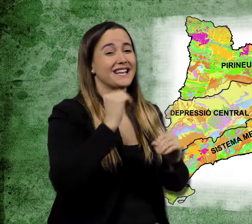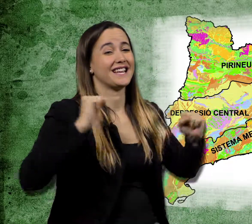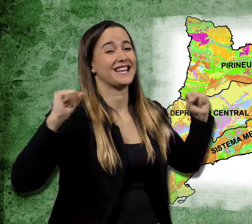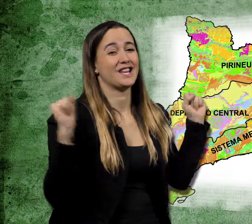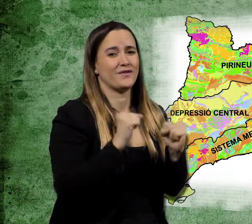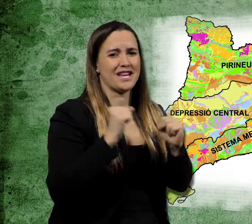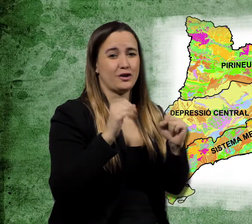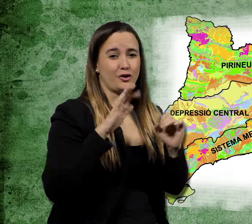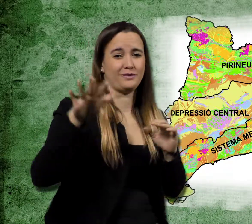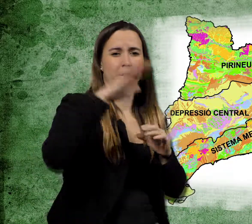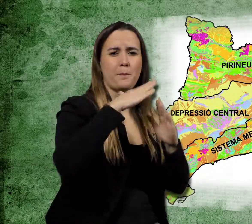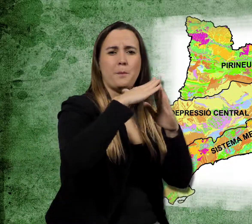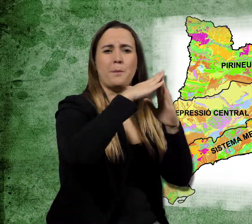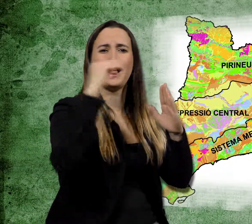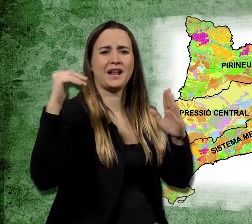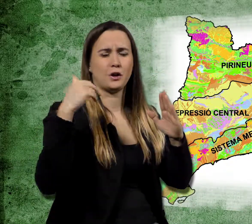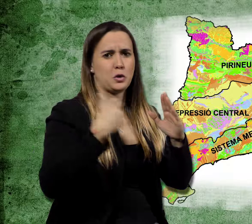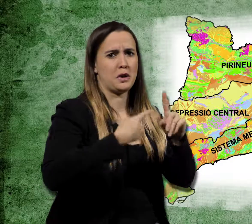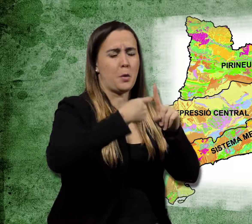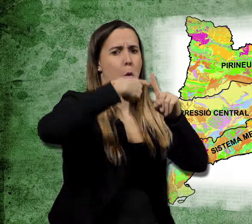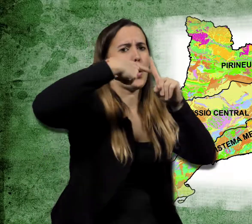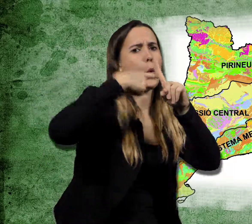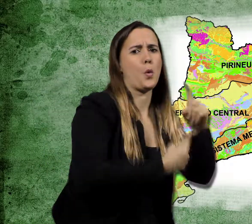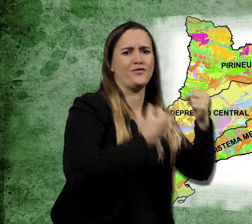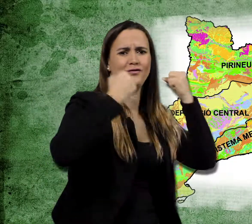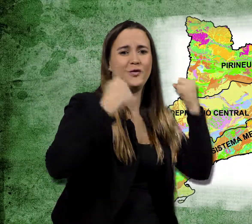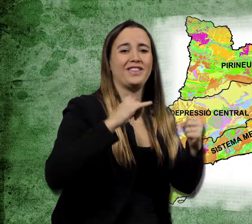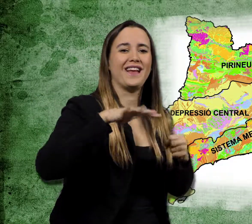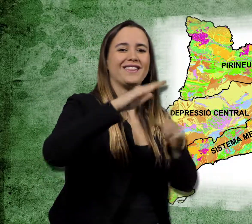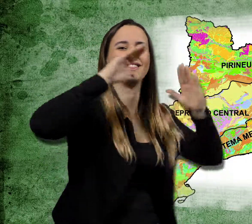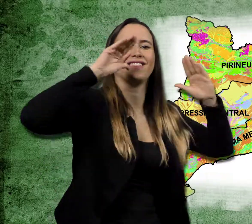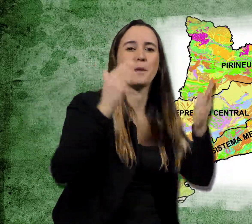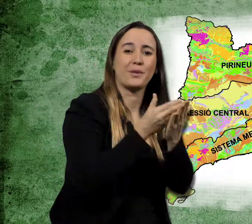I a l'hivern, les temperatures són força més baixes als Pirineus i a la Depressió Central